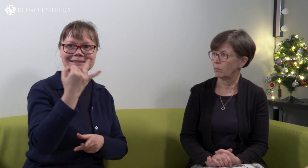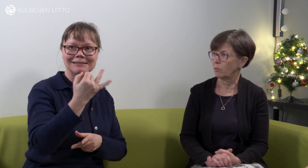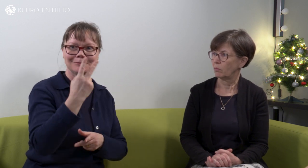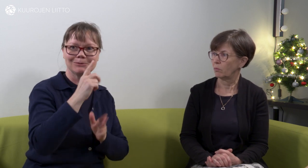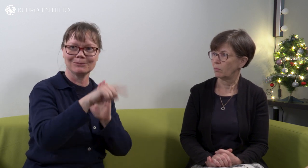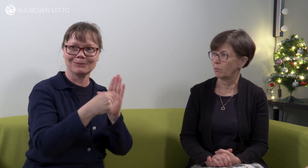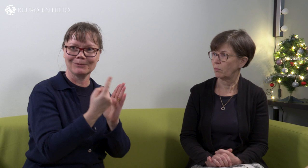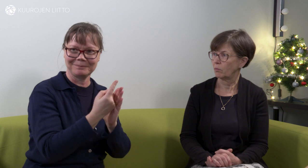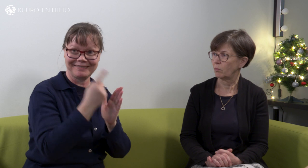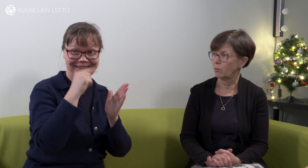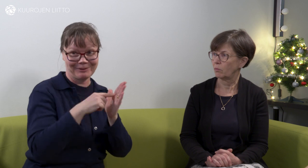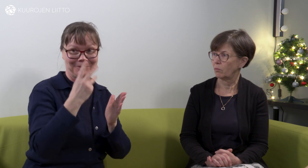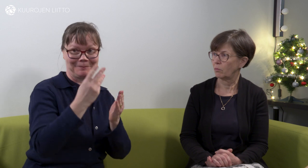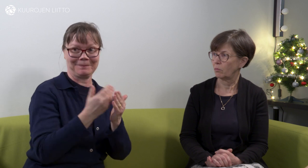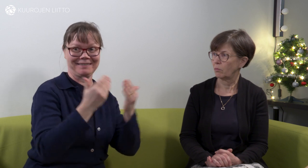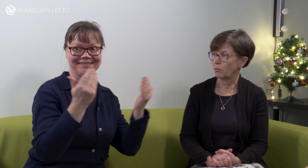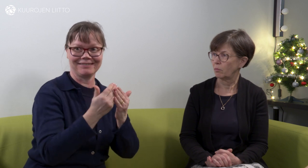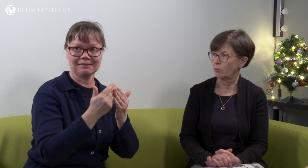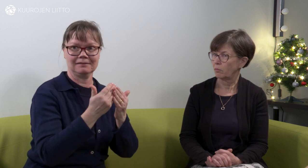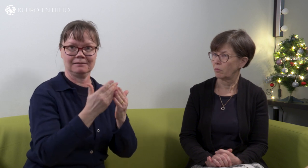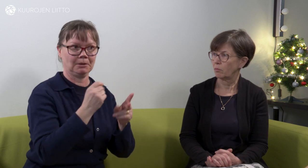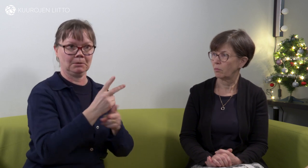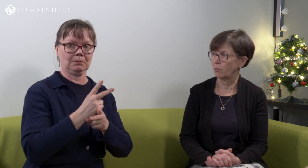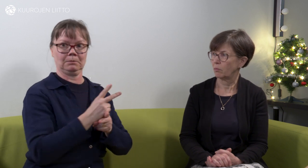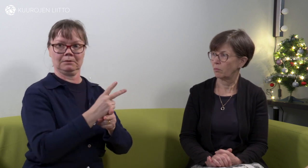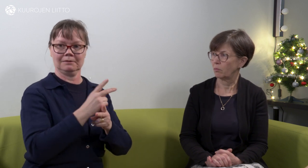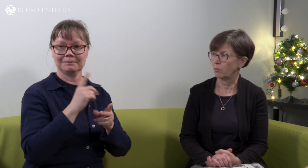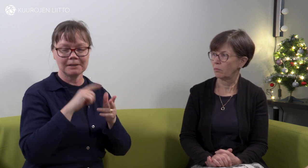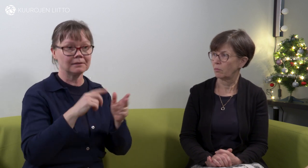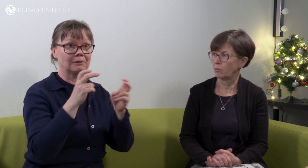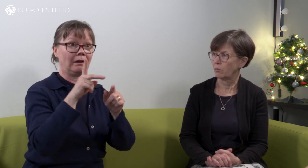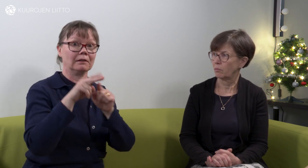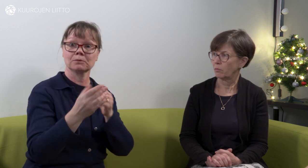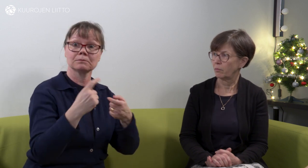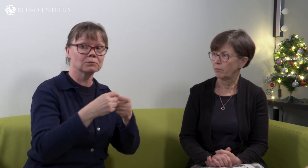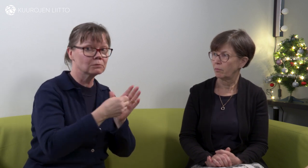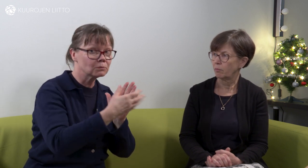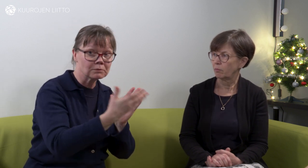72 tunnin eli kolmen päivän kotivara esimerkiksi sähkökatkojen takia.